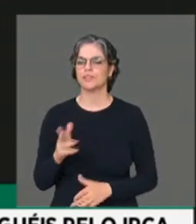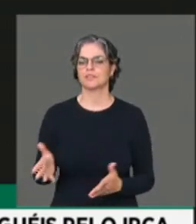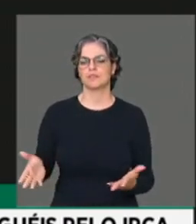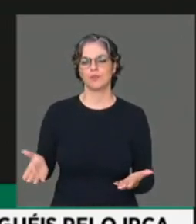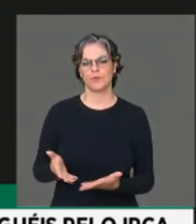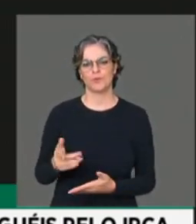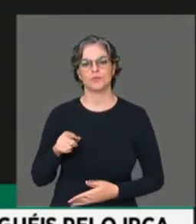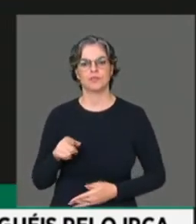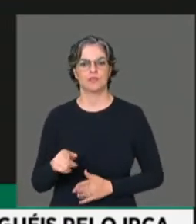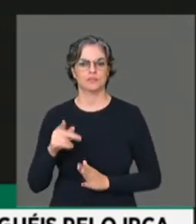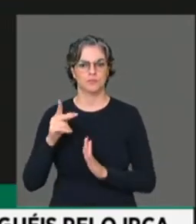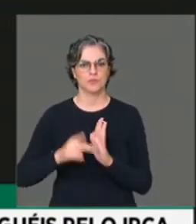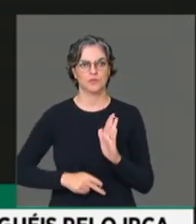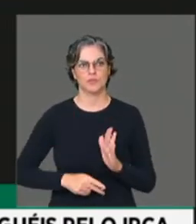PORQUE NÓS VEMOS AQUI BEM RAPIDAMENTE QUE OS ÍNDICES